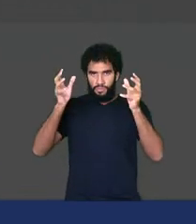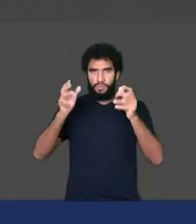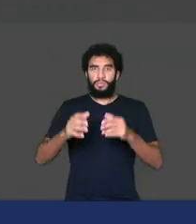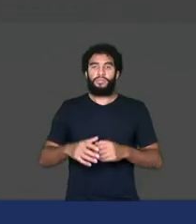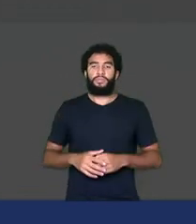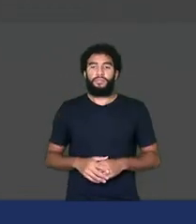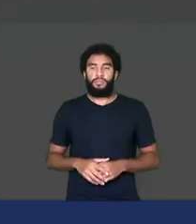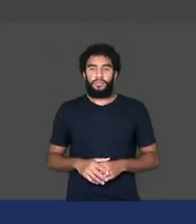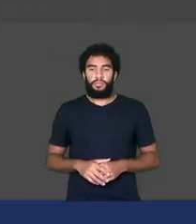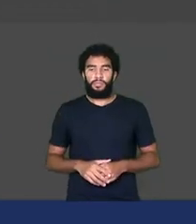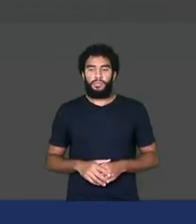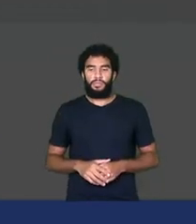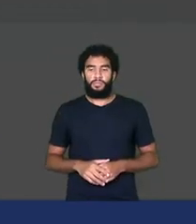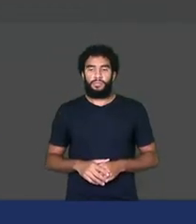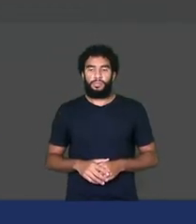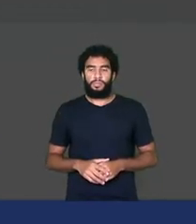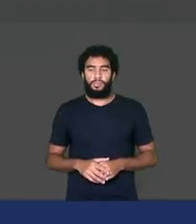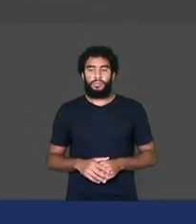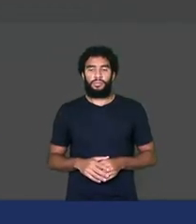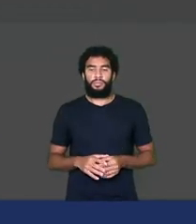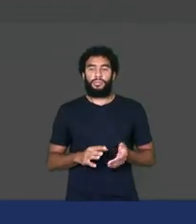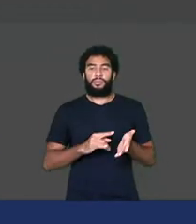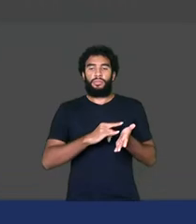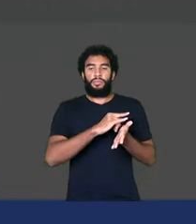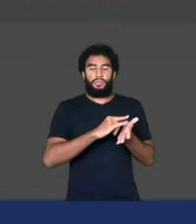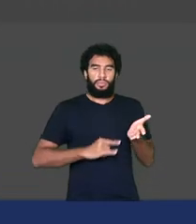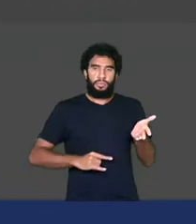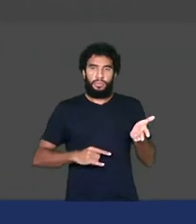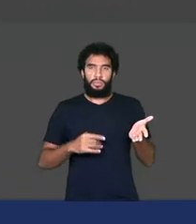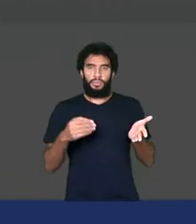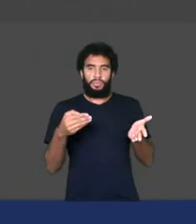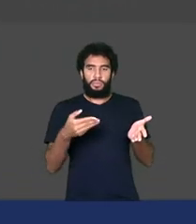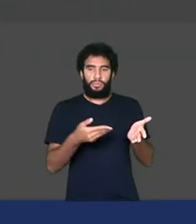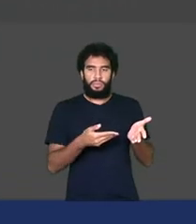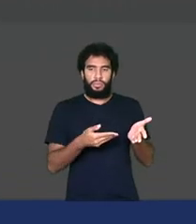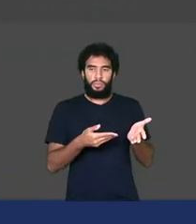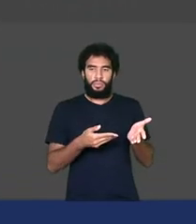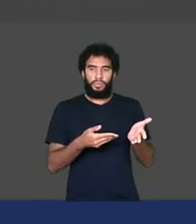EU QUERO AQUI CELEBRAR ESSA QUE FOI ESSE DOCUMENTO ÚNICO,